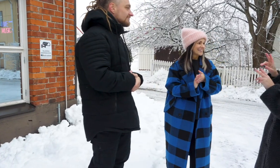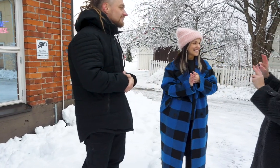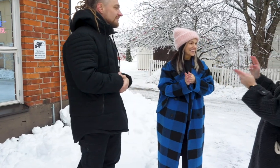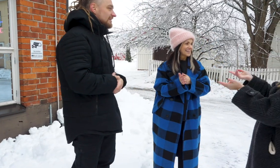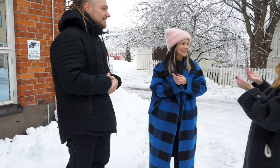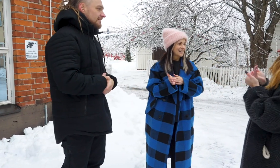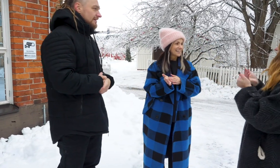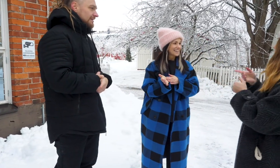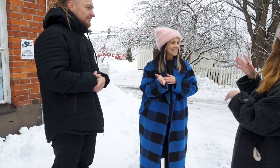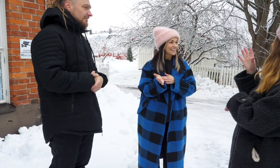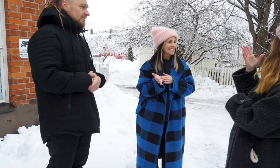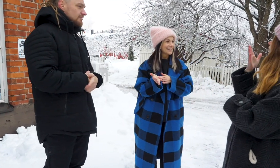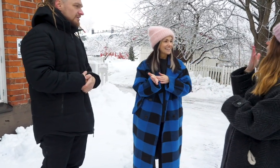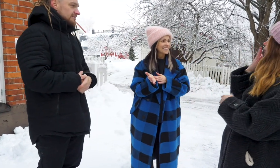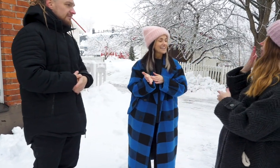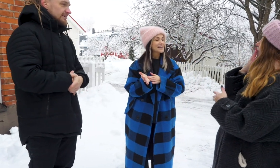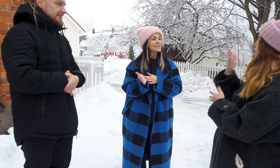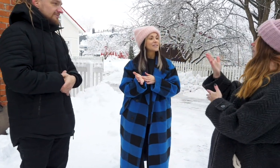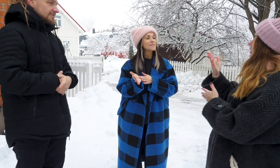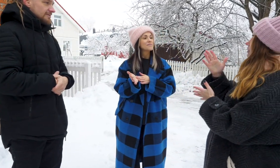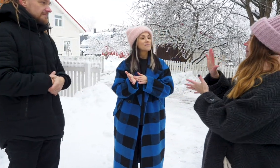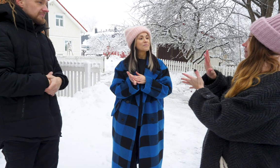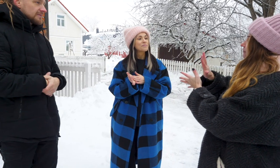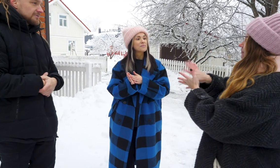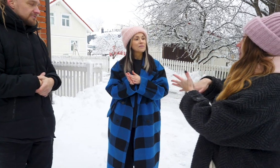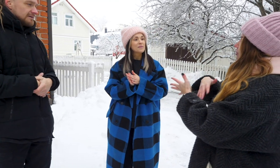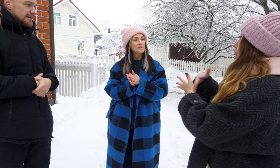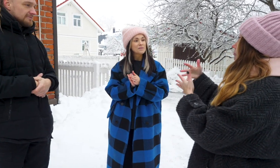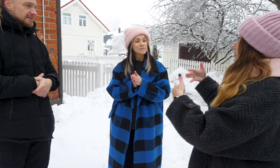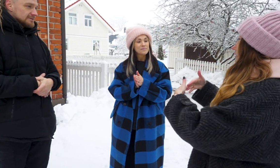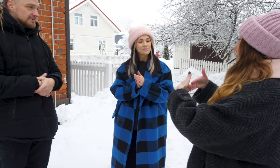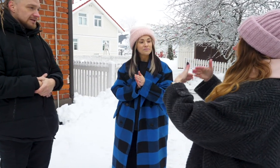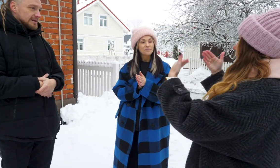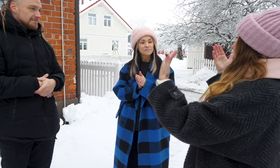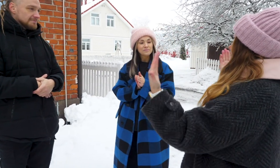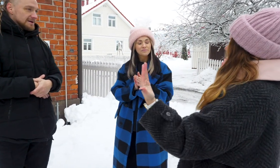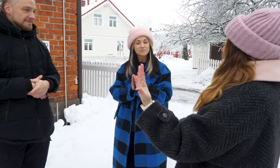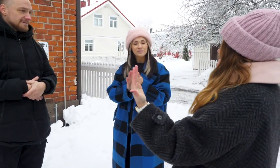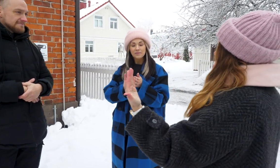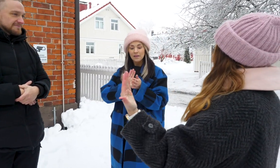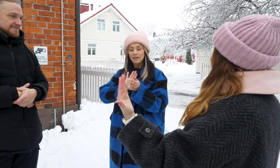Otetaan uusiksi, eli hyvää viittomakielen päivää.